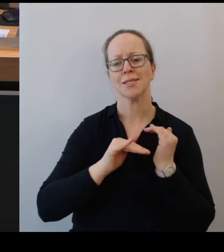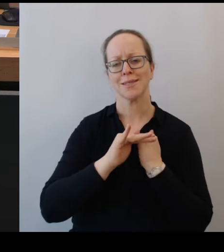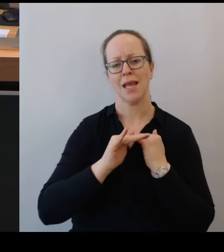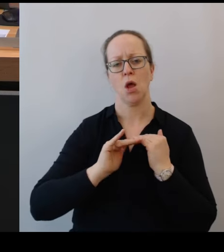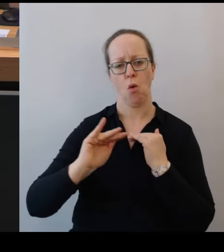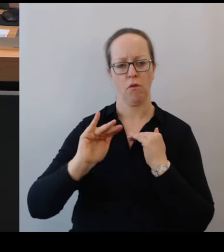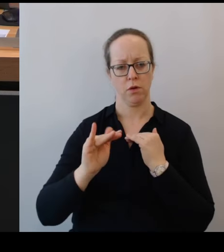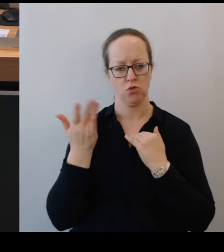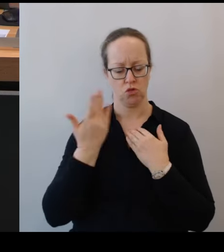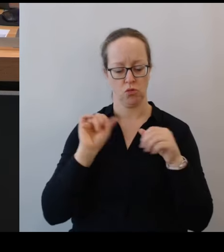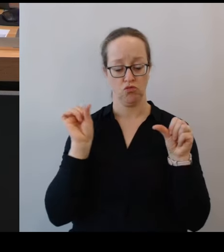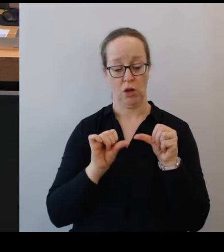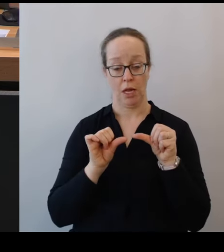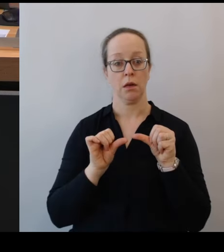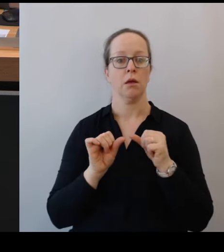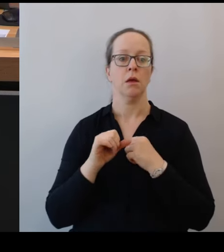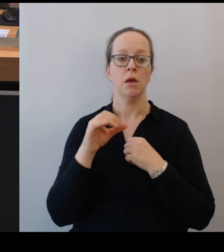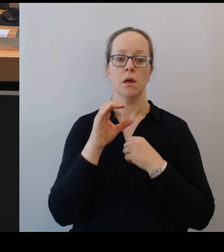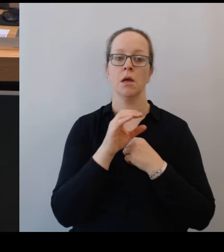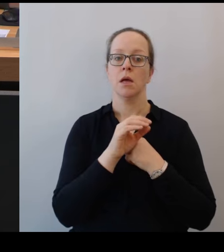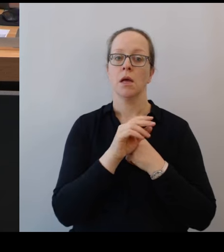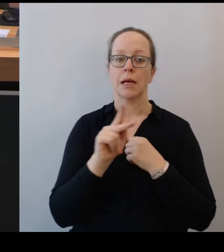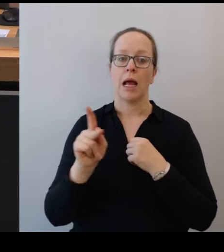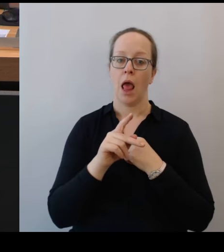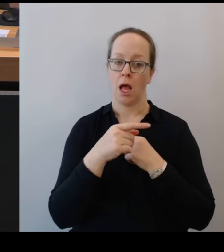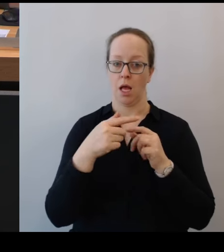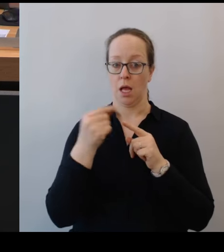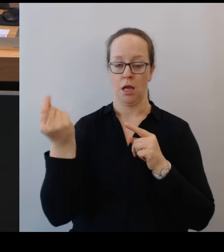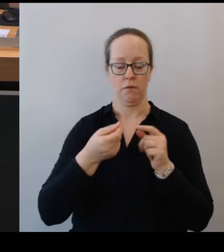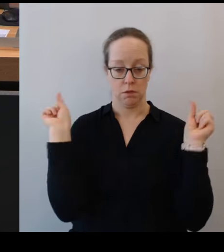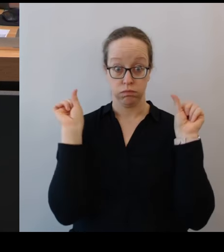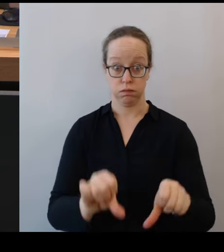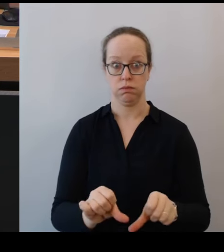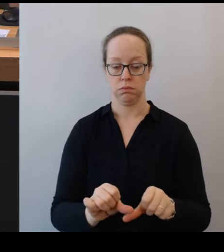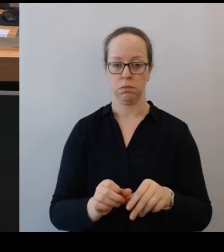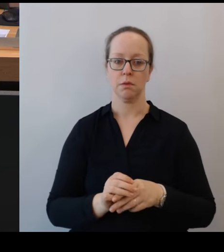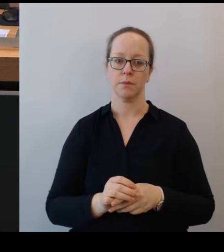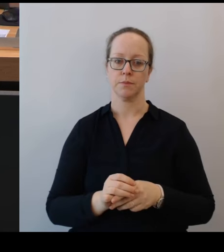Laut einer Forsa Umfrage ist bezahlbares Wohnen das zweitwichtigste politische Thema der Deutschen.